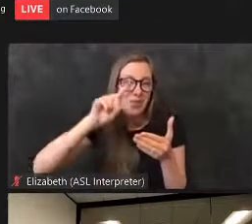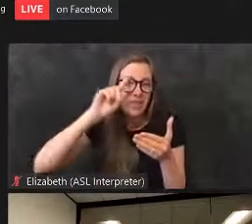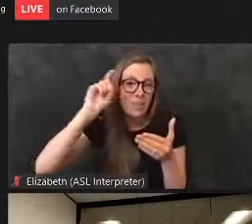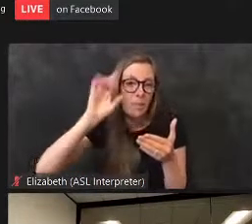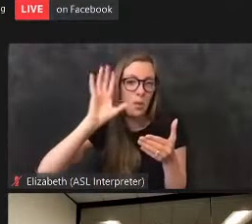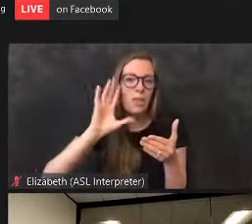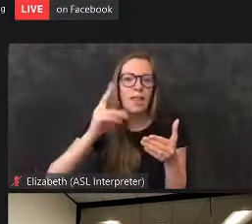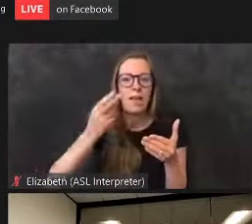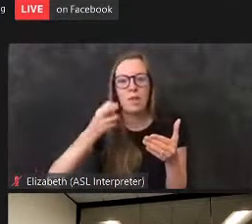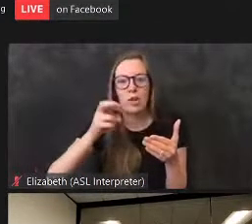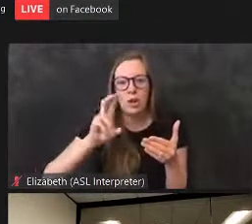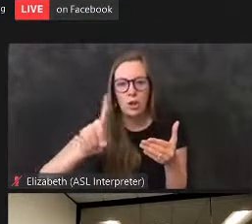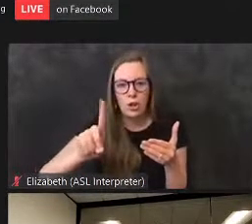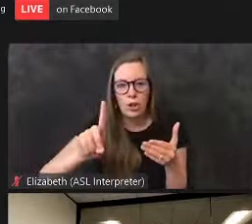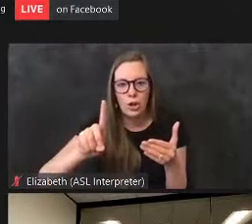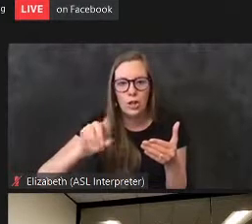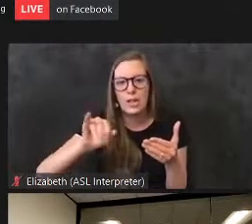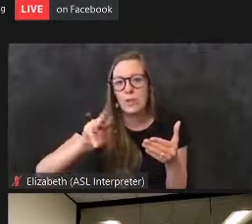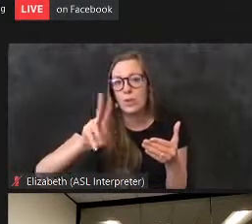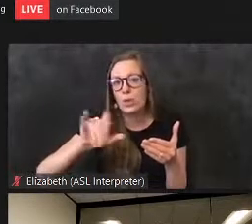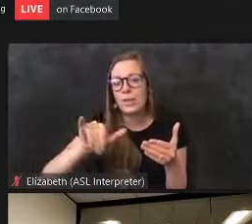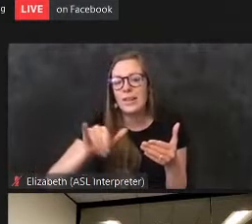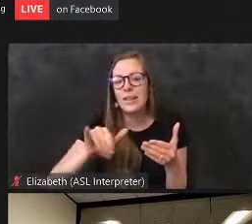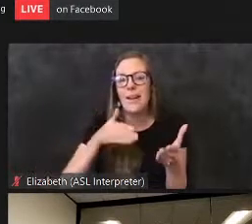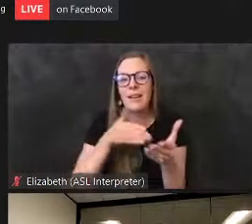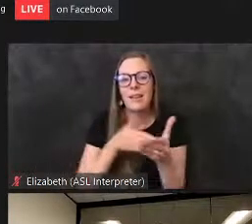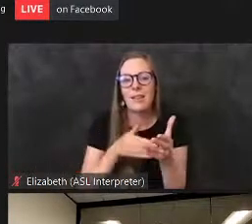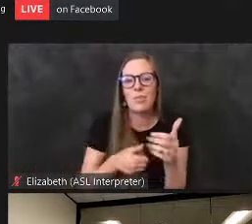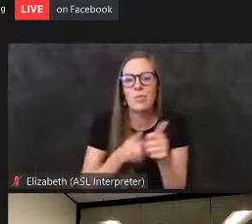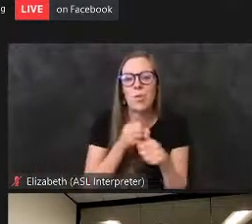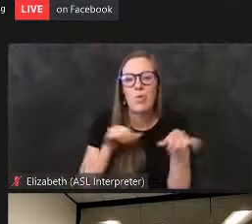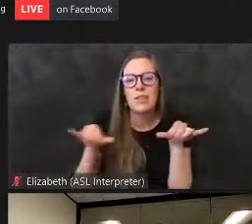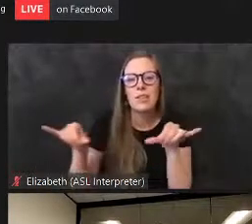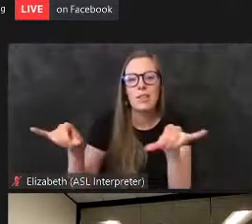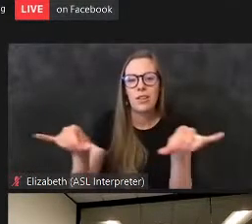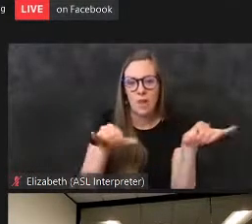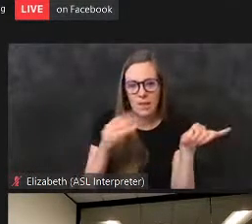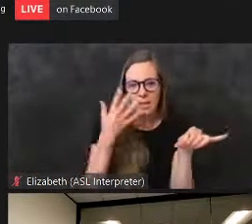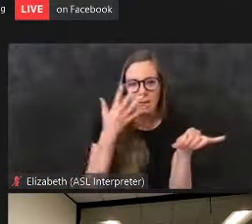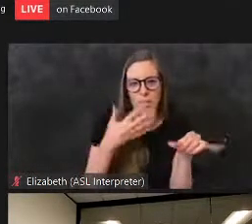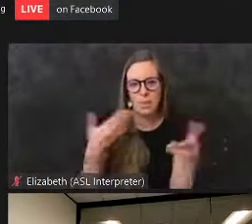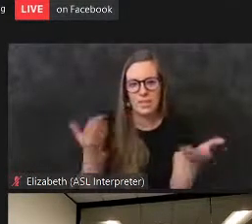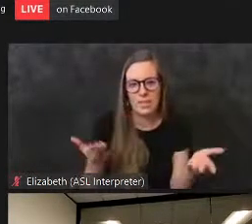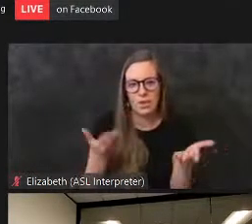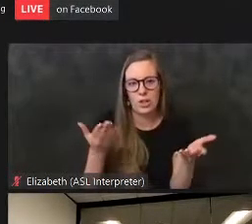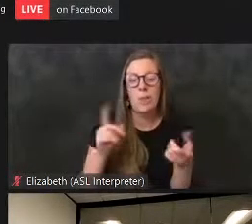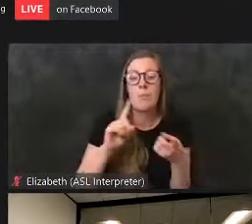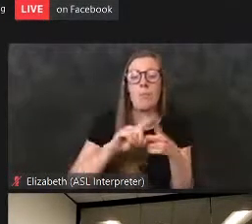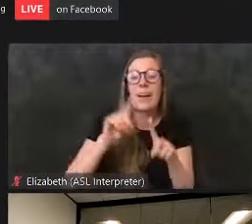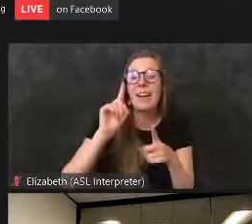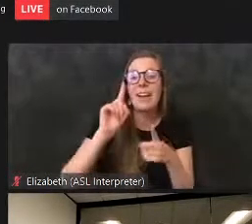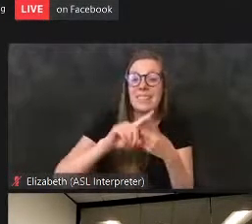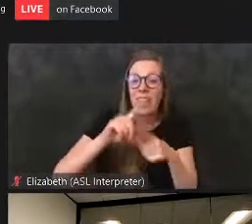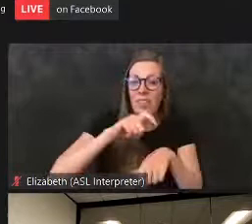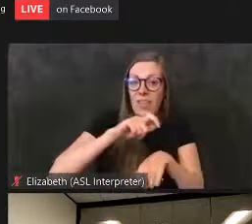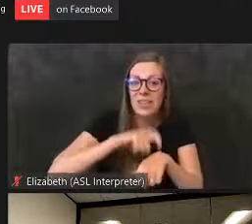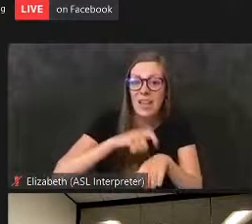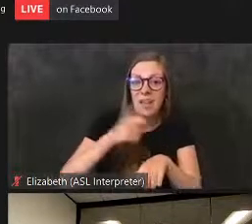y tendremos una idea inmunidad comunitaria o también Iry en nuestra comunidad. Hasta ese momento